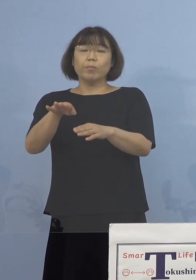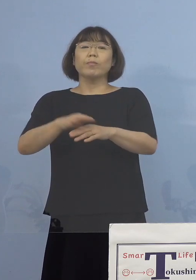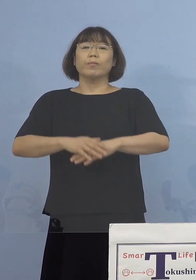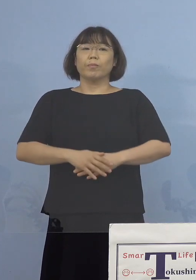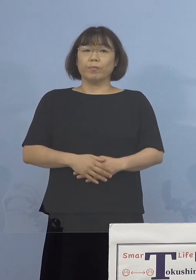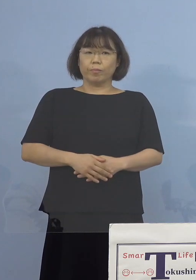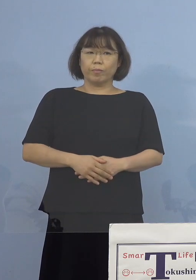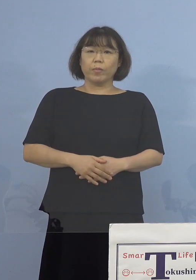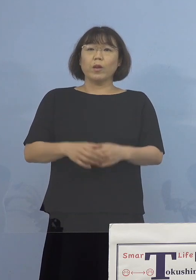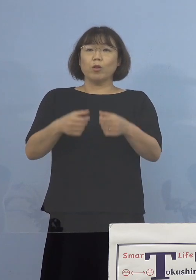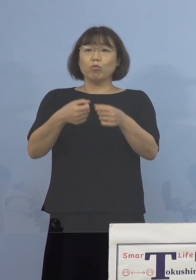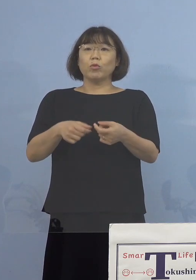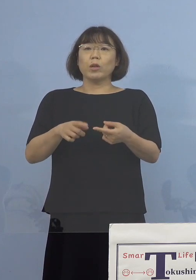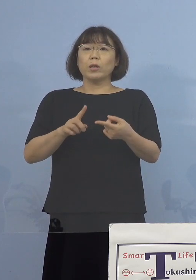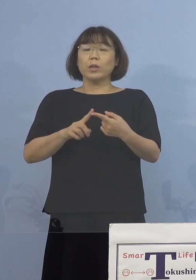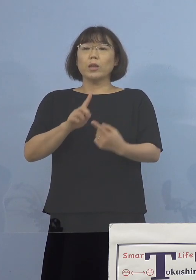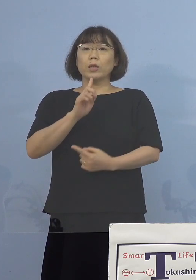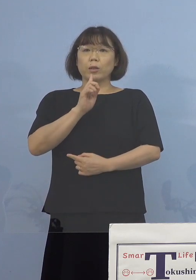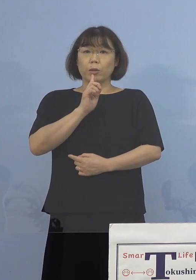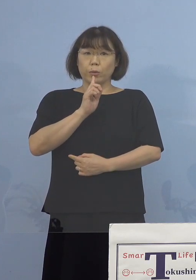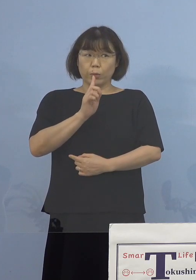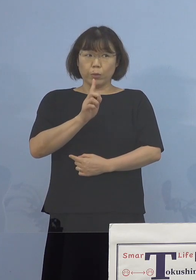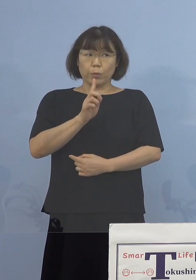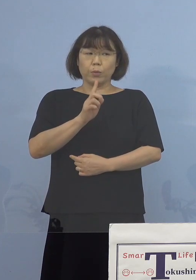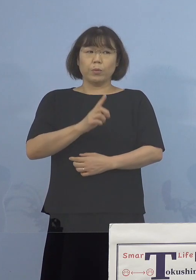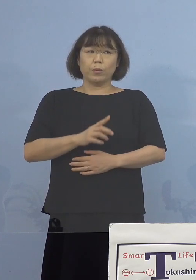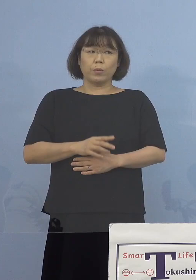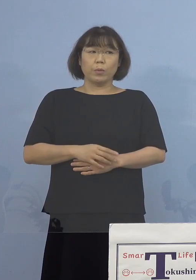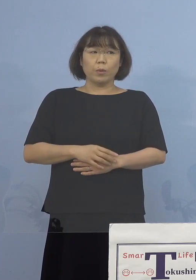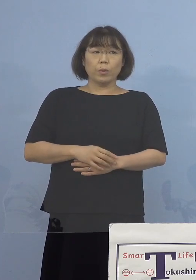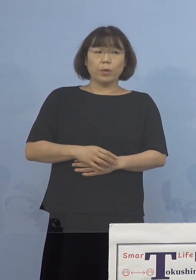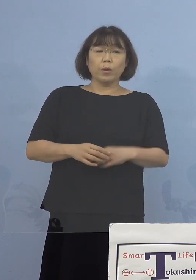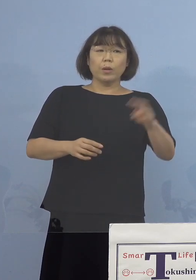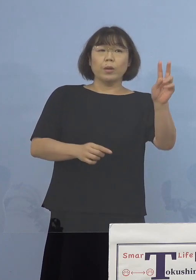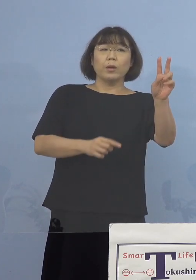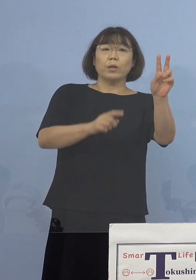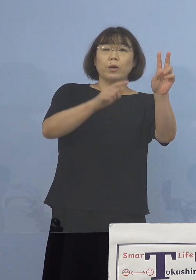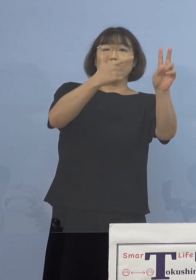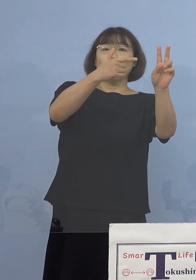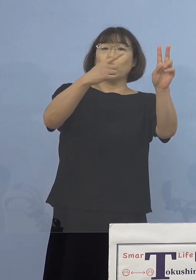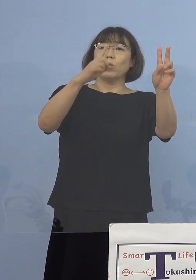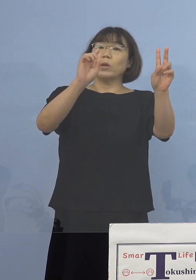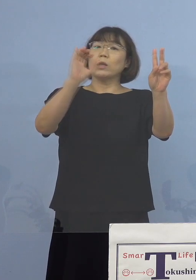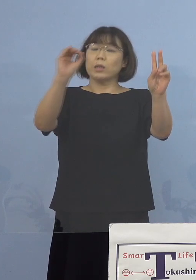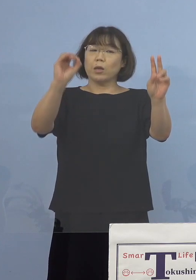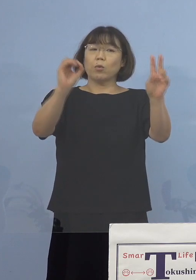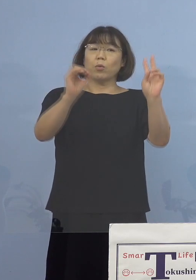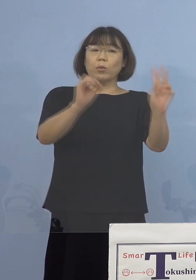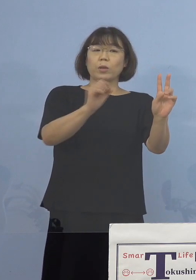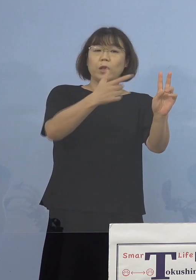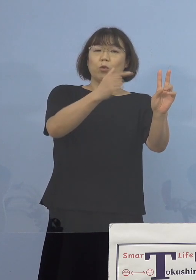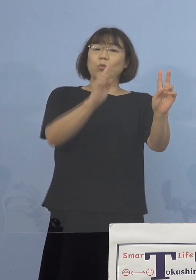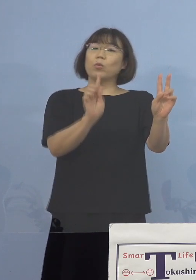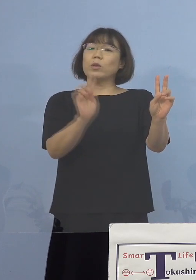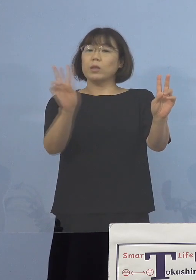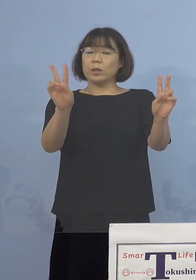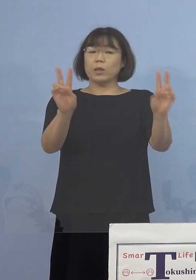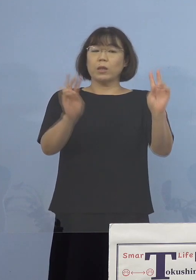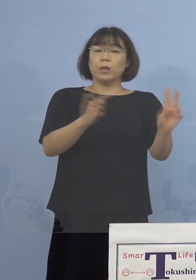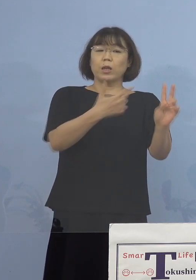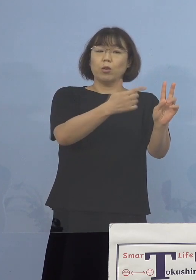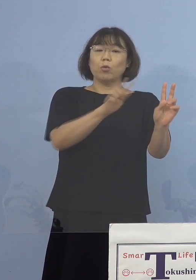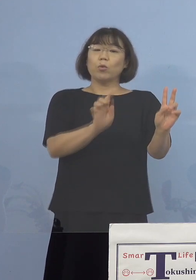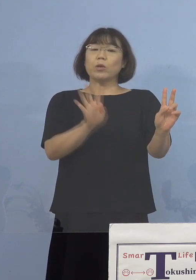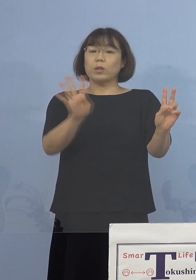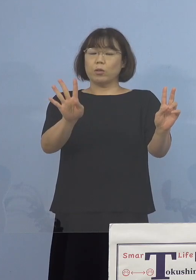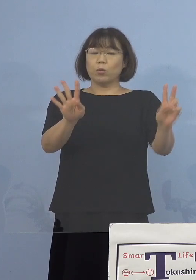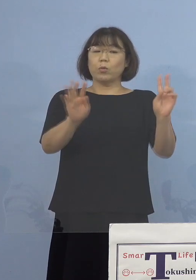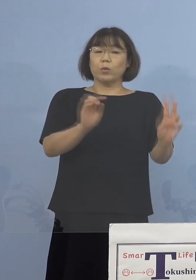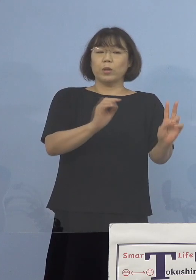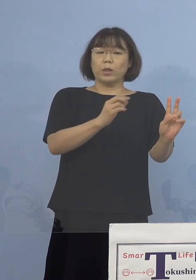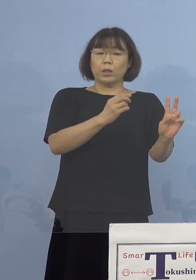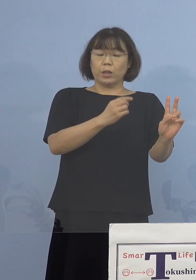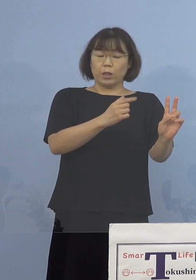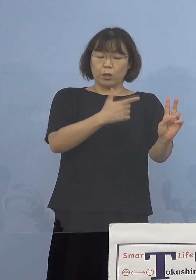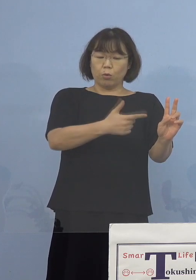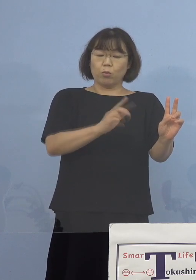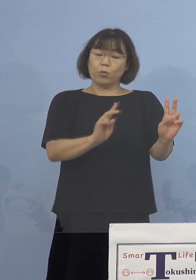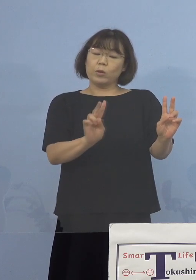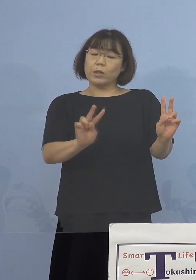具体的に申し上げると 2,610（例目）、2,612（例目） 2,614（例目）、2,627（例目）、2,651（例目）の